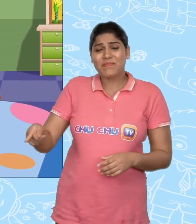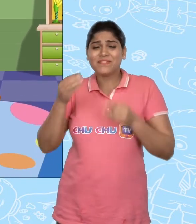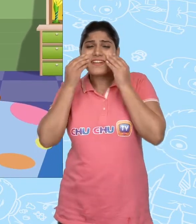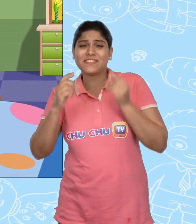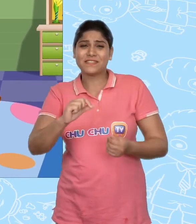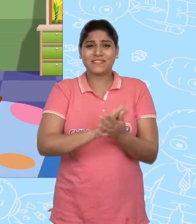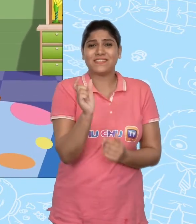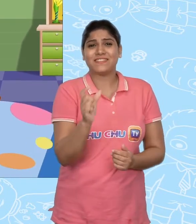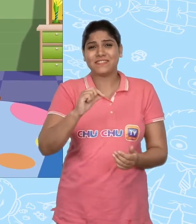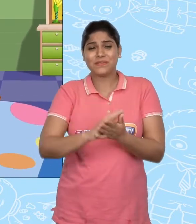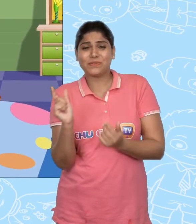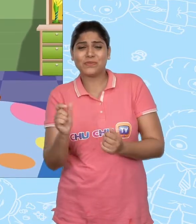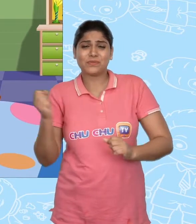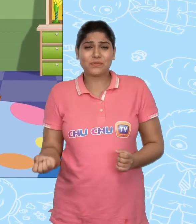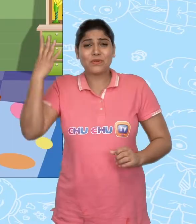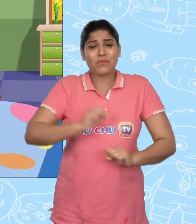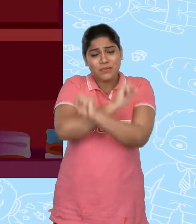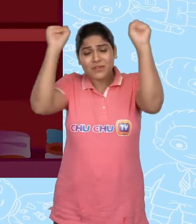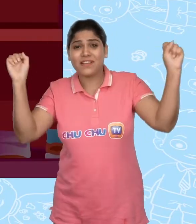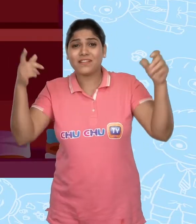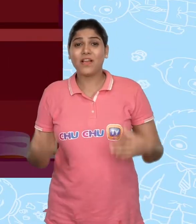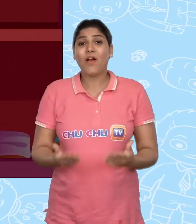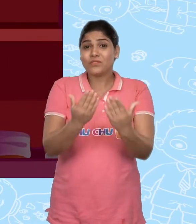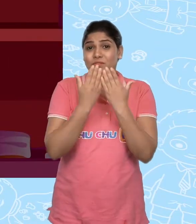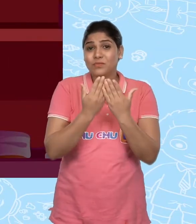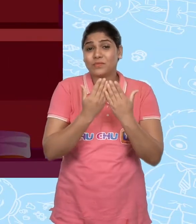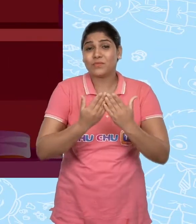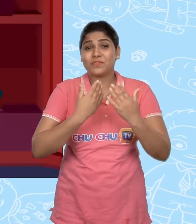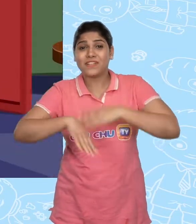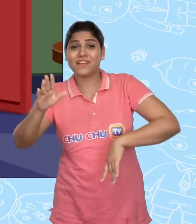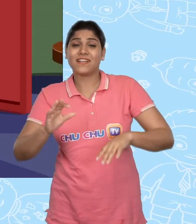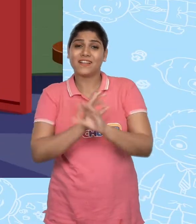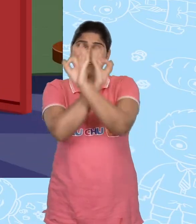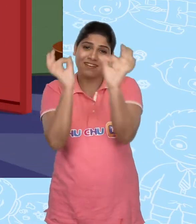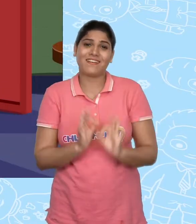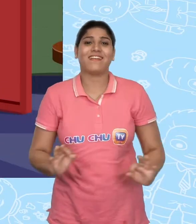प्यारी ChuChu सुबह उठ गई थी और school जाने के लिए तैयार हो गई थी.